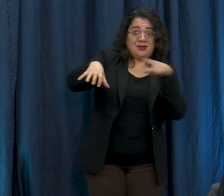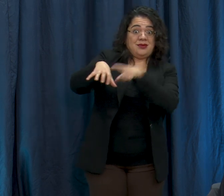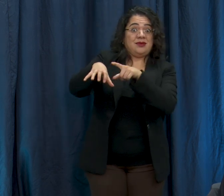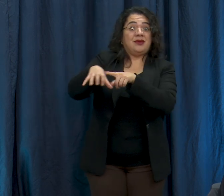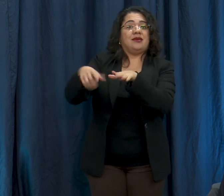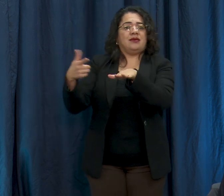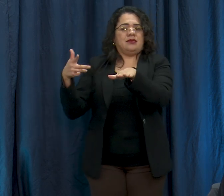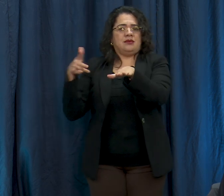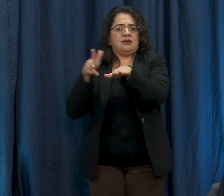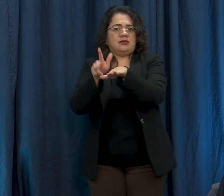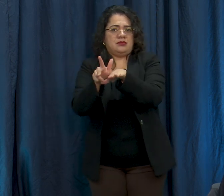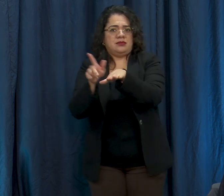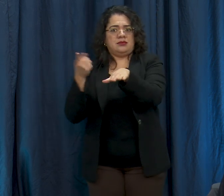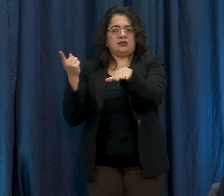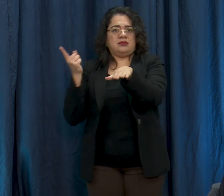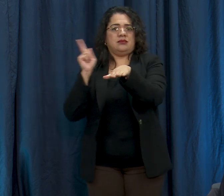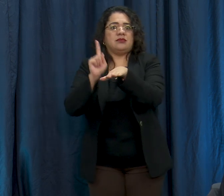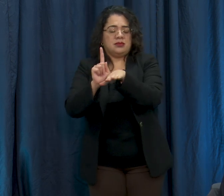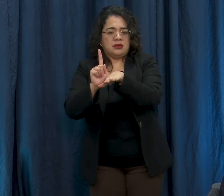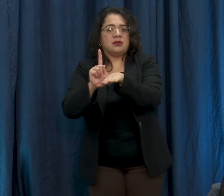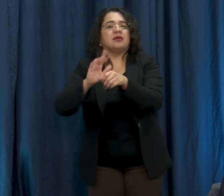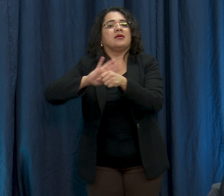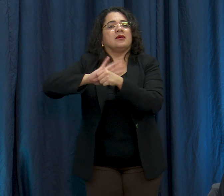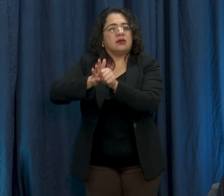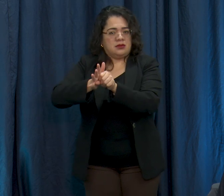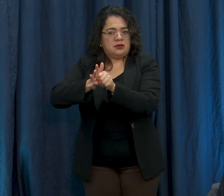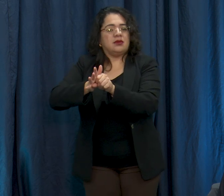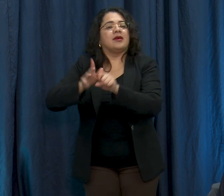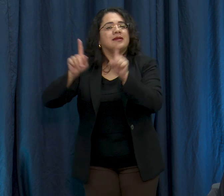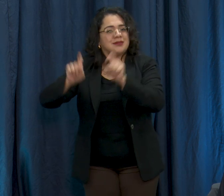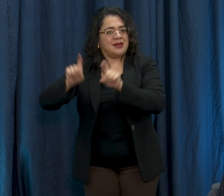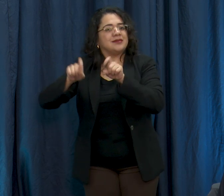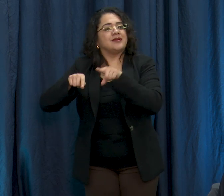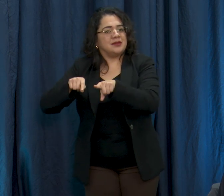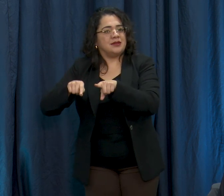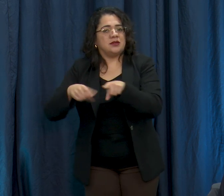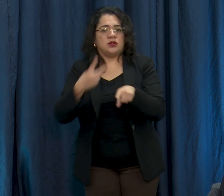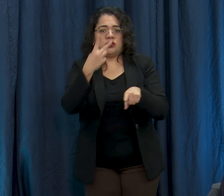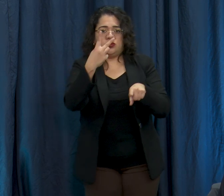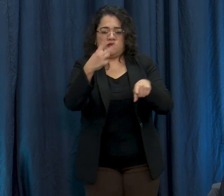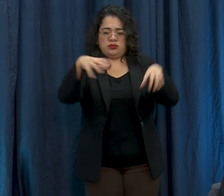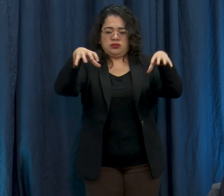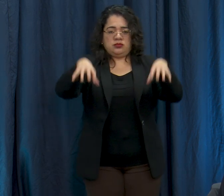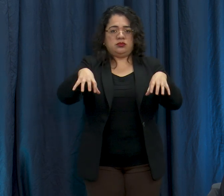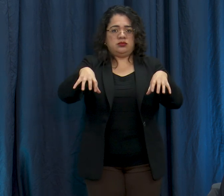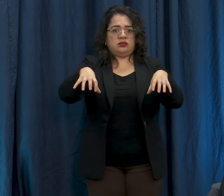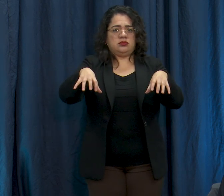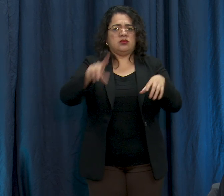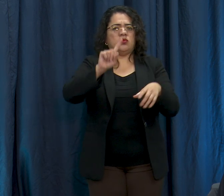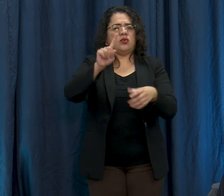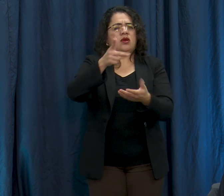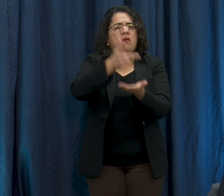true como se dice en ingles para las pruebas de Cove EDC no a honk a los dos clinicas encuentran en el estacionamiento del Colegio de Long